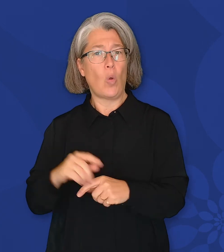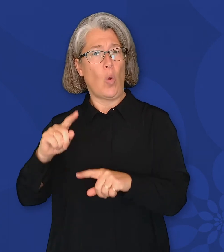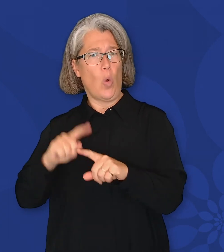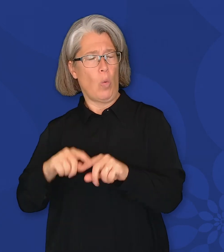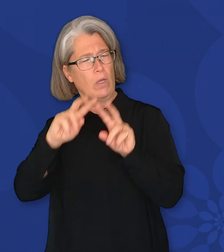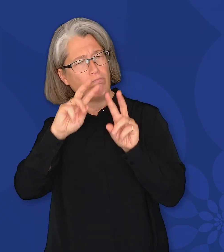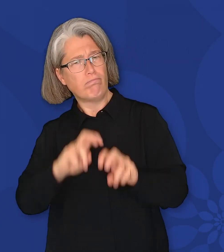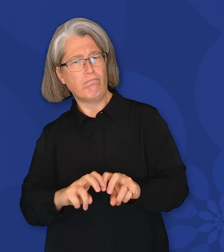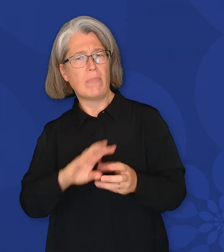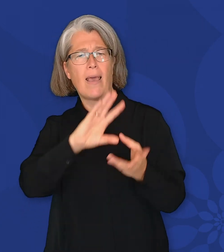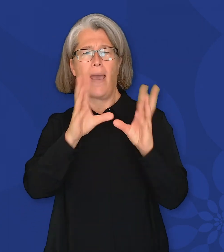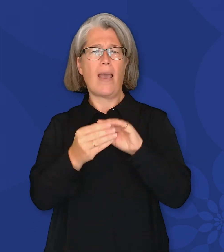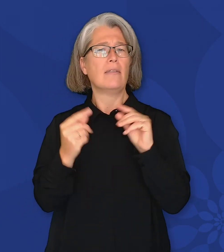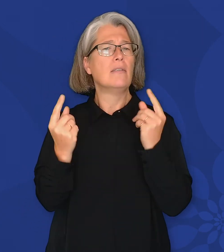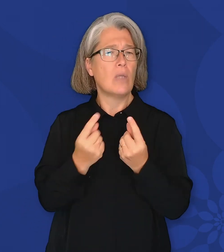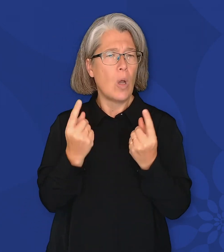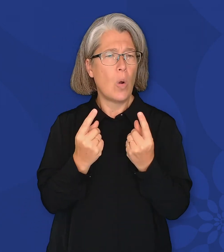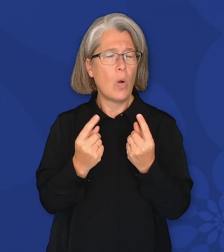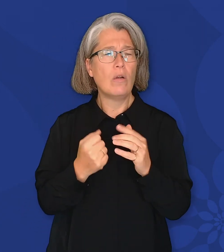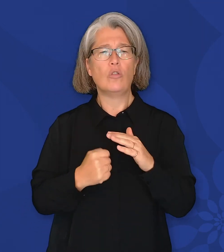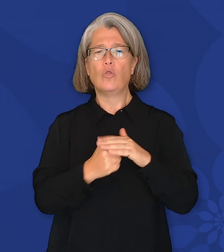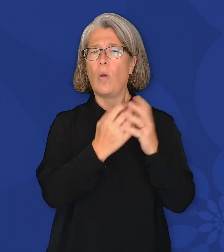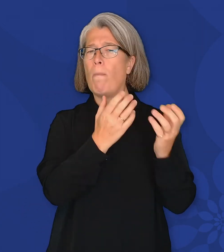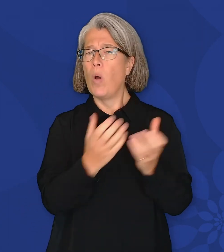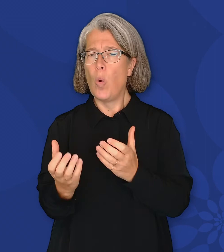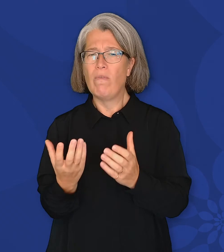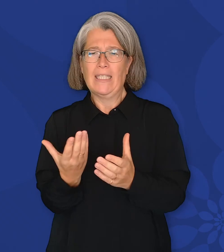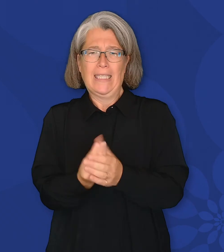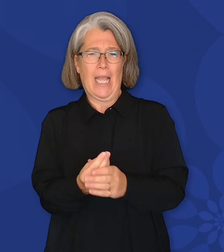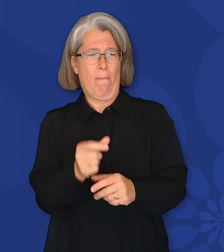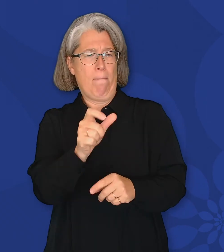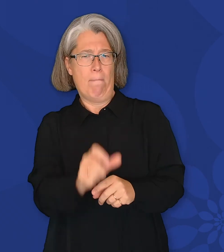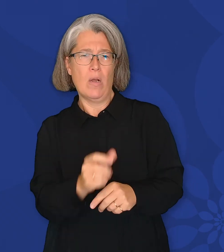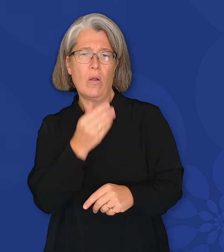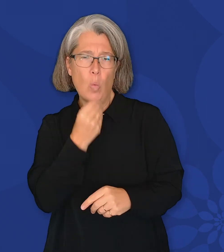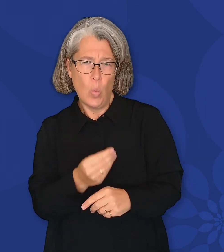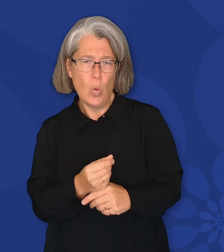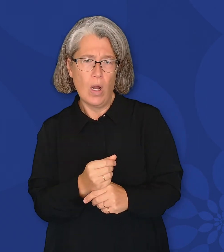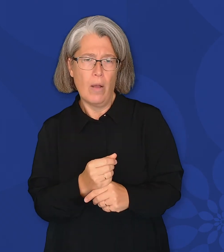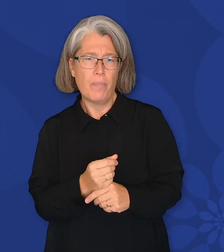Kommunen ska utreda den ungas helhets- situation och stödbehov tillsammans med -